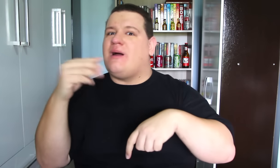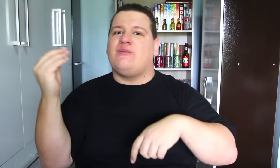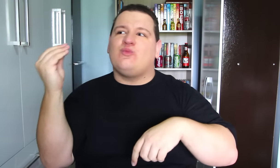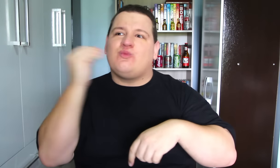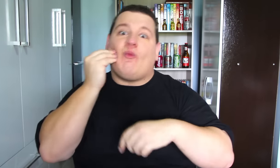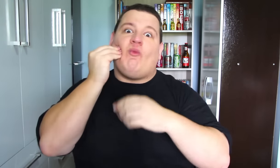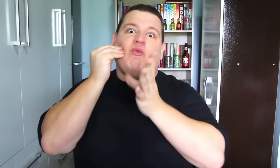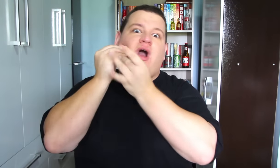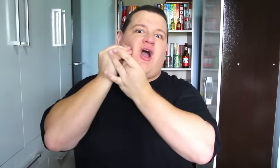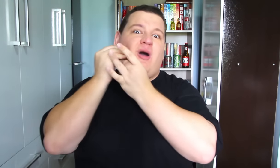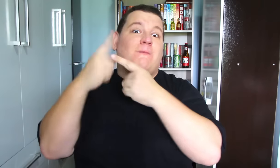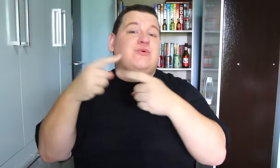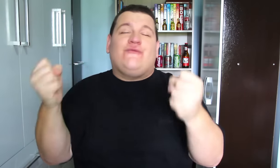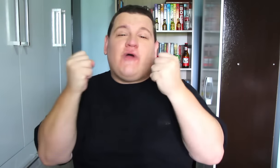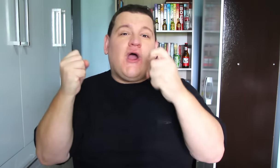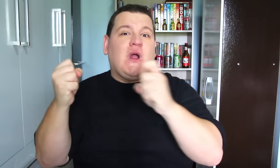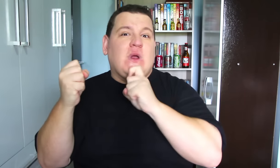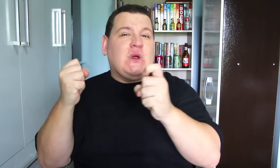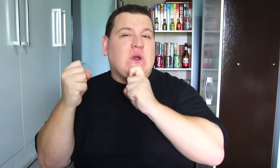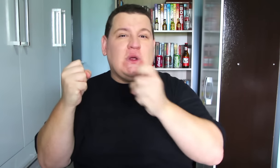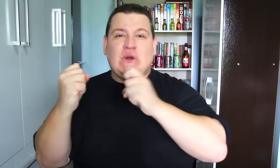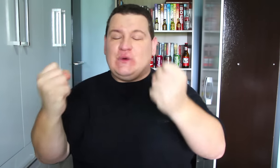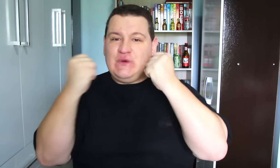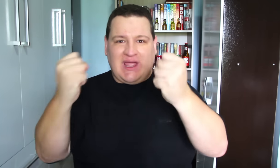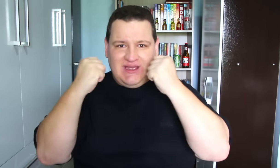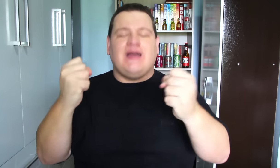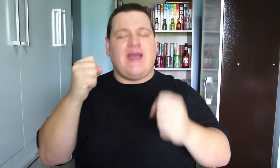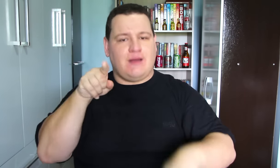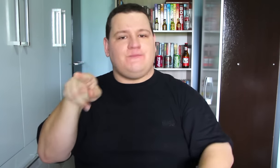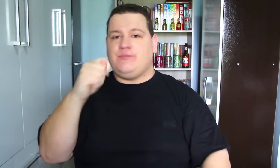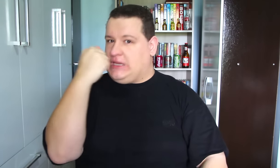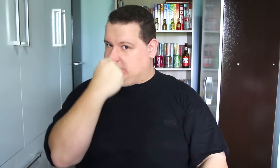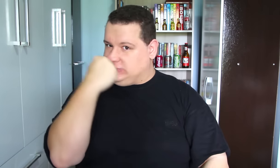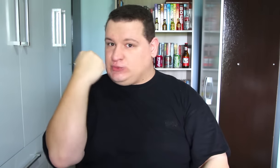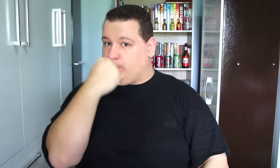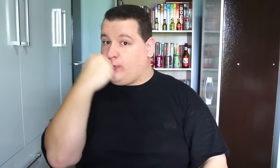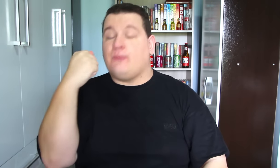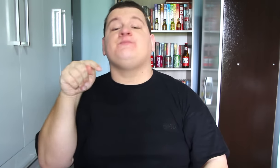pois a boca pode grudar na pele por causa de extremo frio.